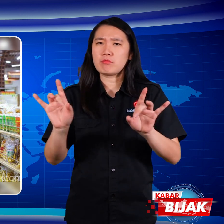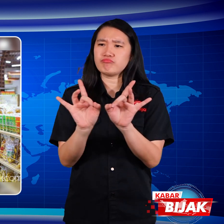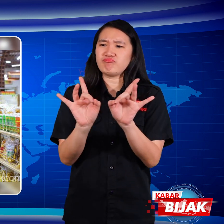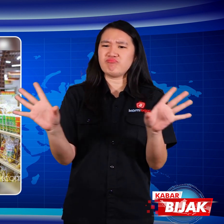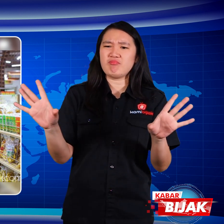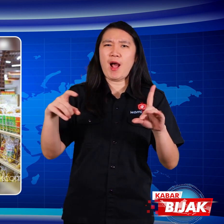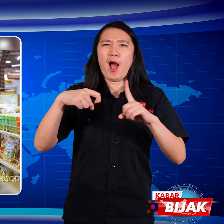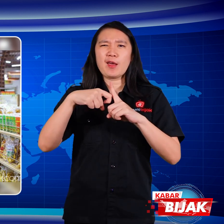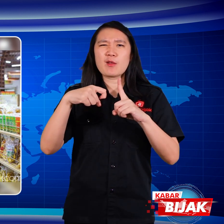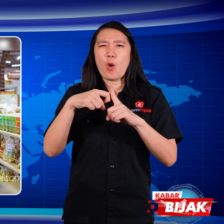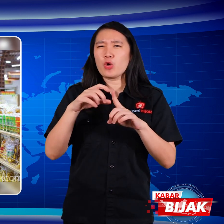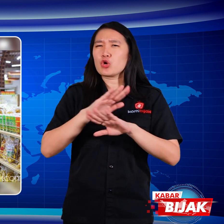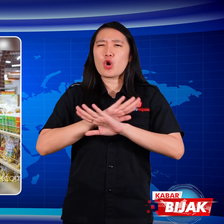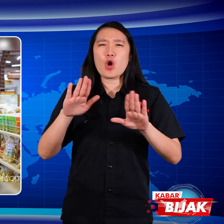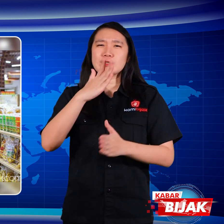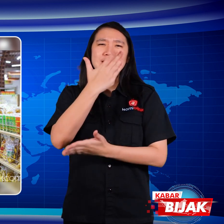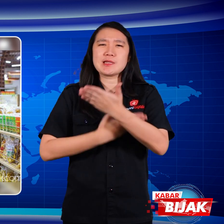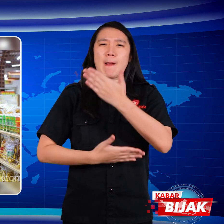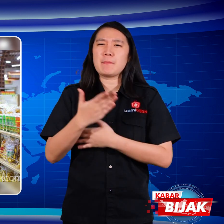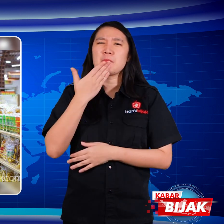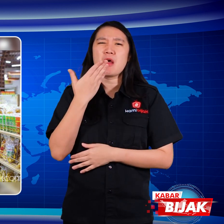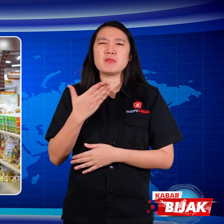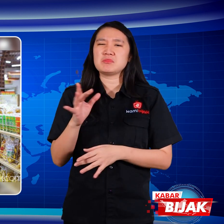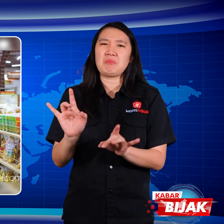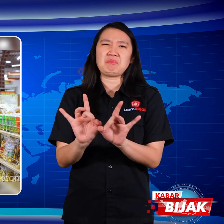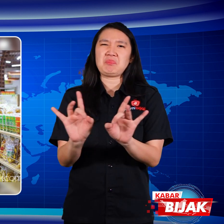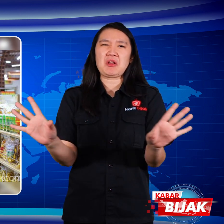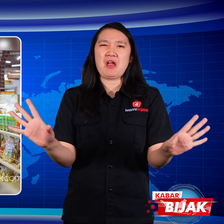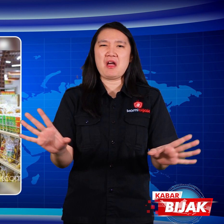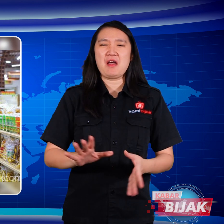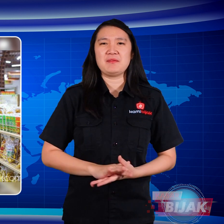beda dengan karyawan non-disabilitas.